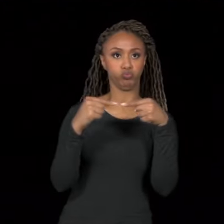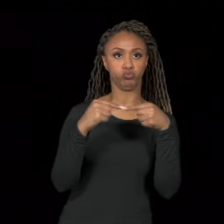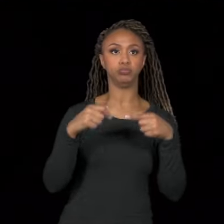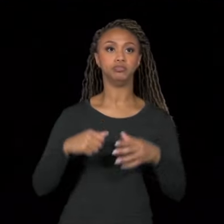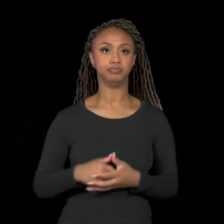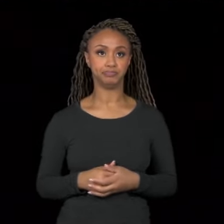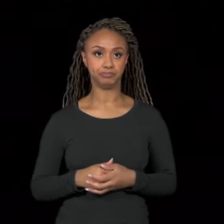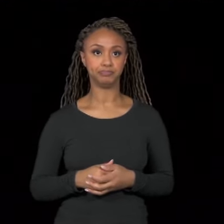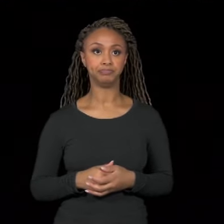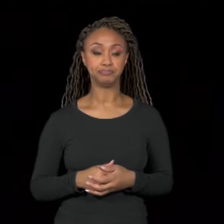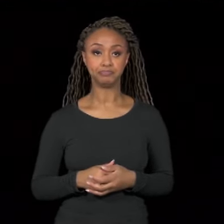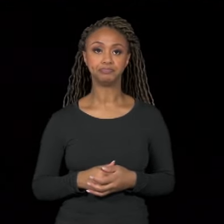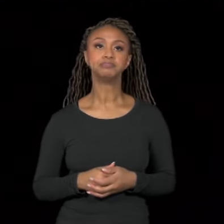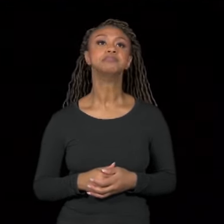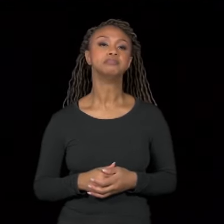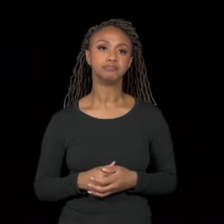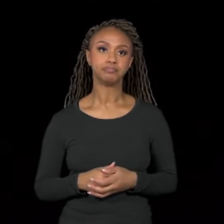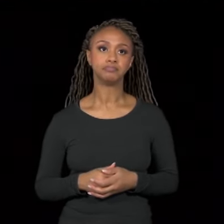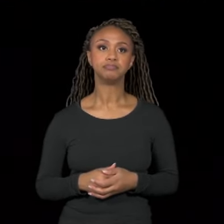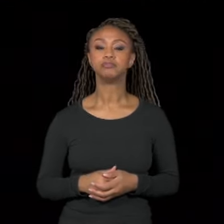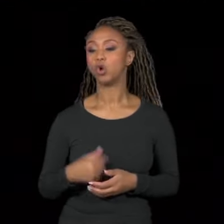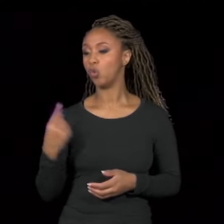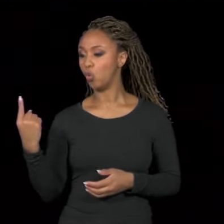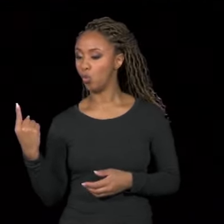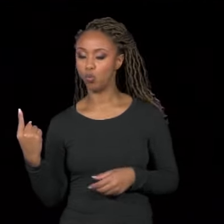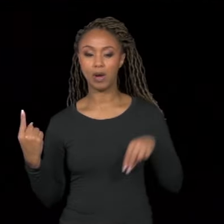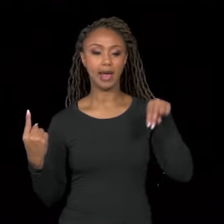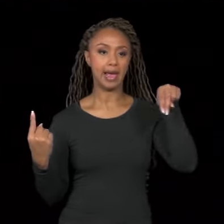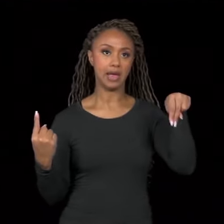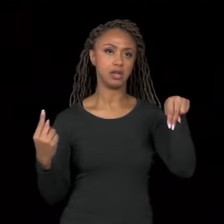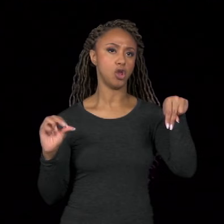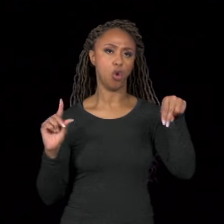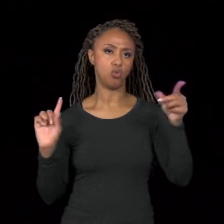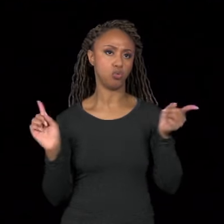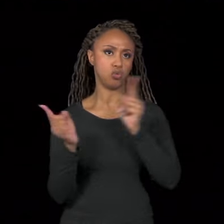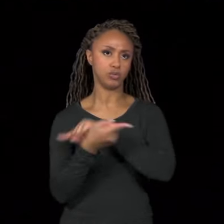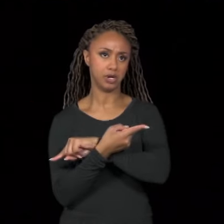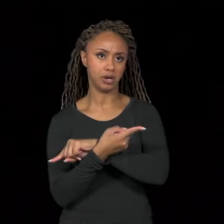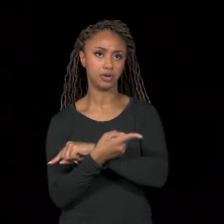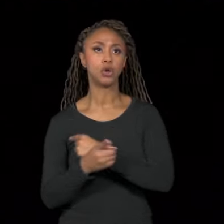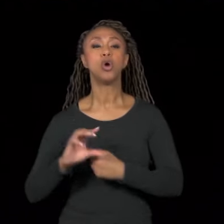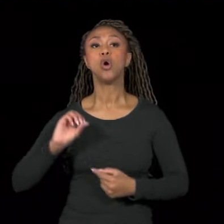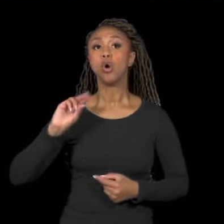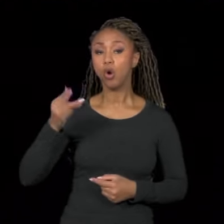MESMA, NÉ, 1 PARA "N", OU "N" PARA 1; E A OUTRA QUE É "M" PARA "N". ENTÃO, A GENTE CHAMA DE UM